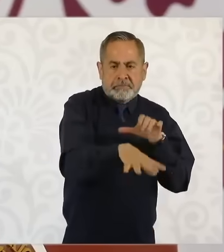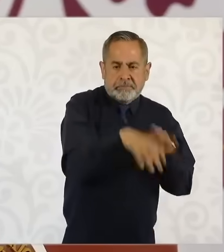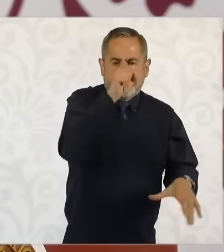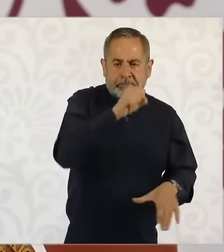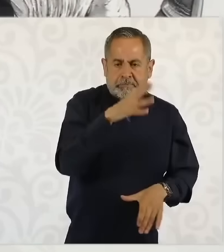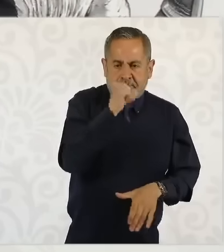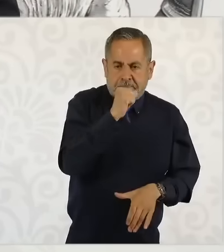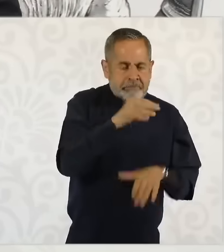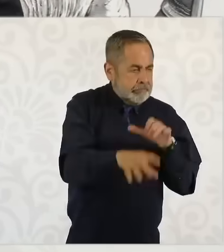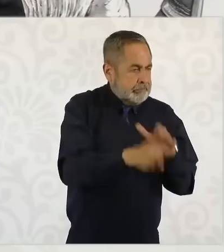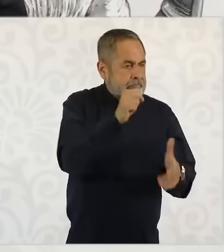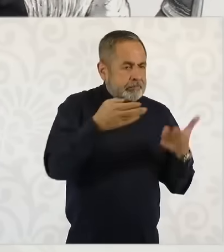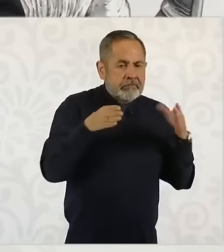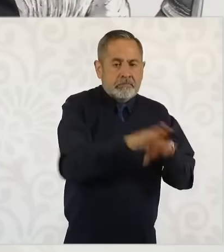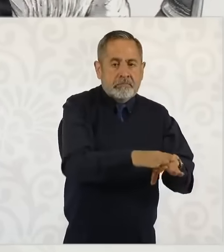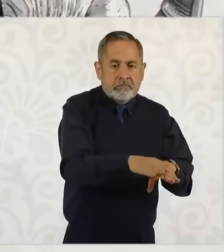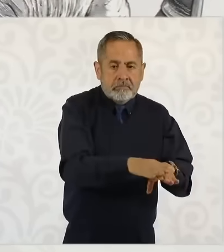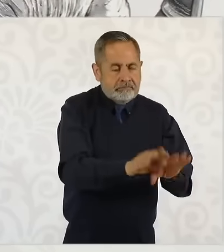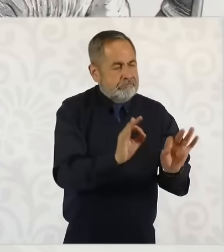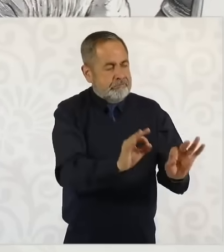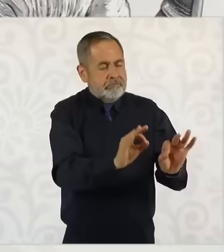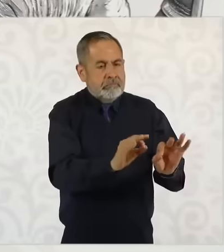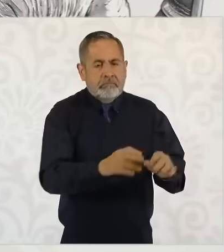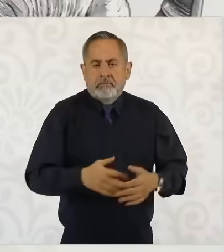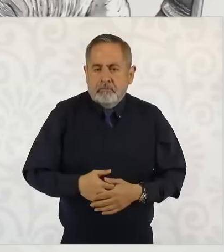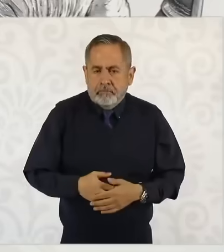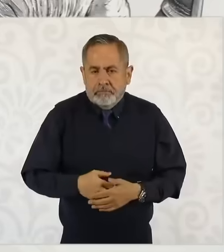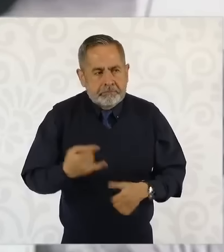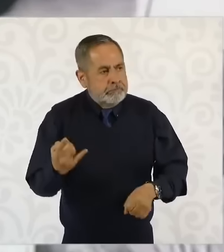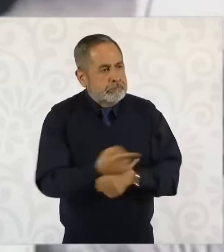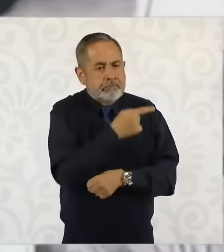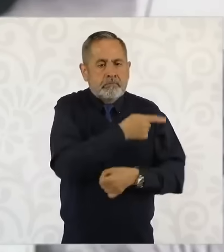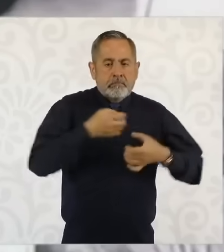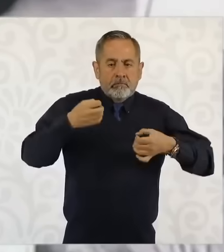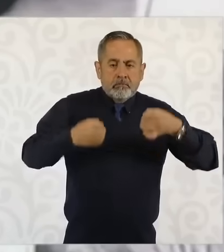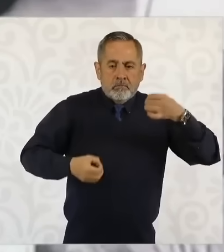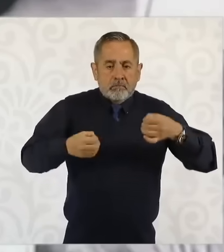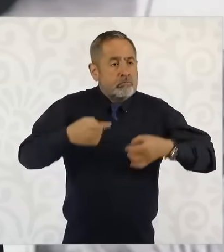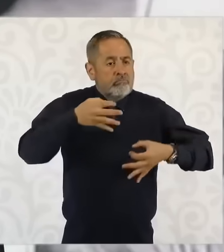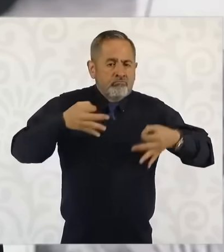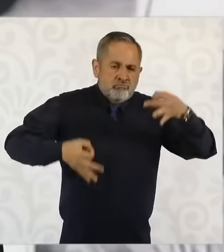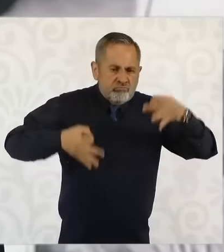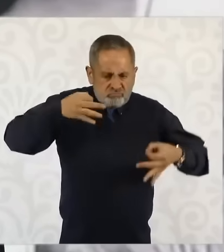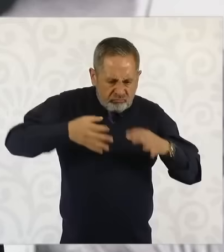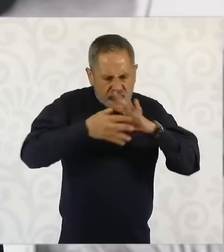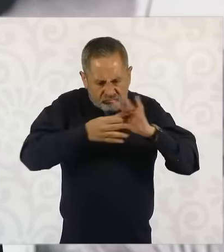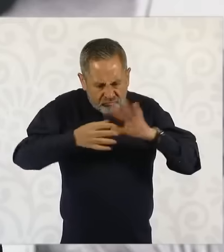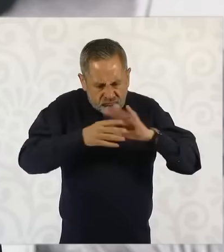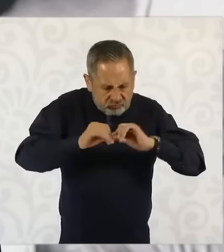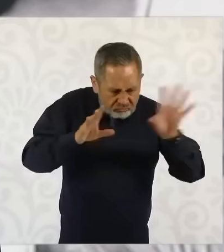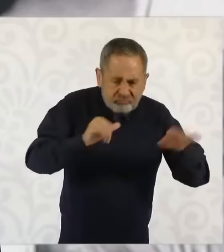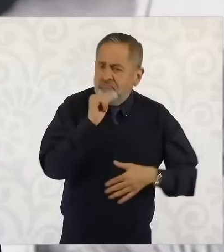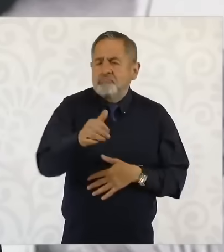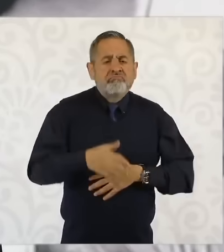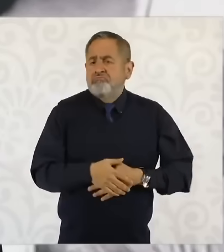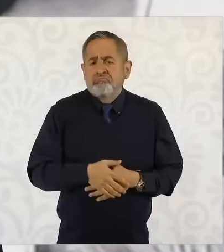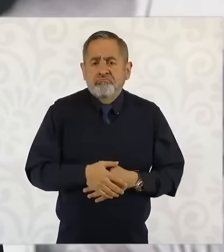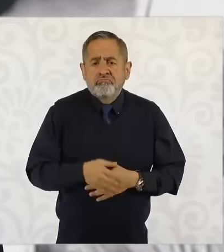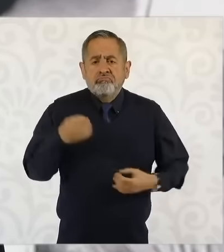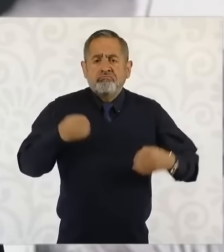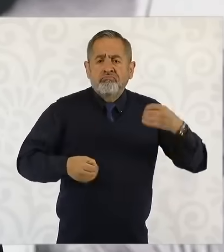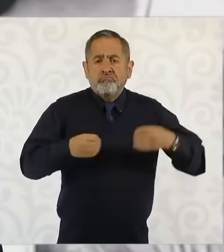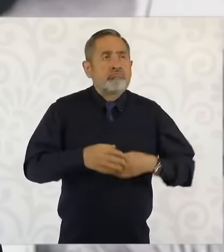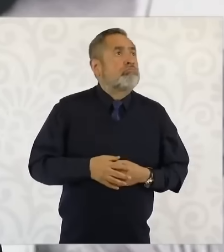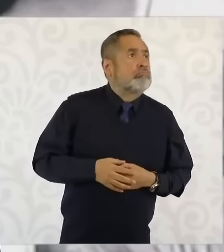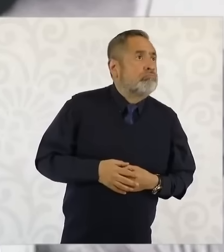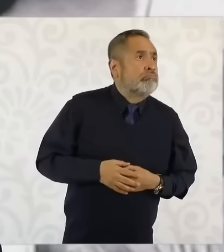la lista de personas bloqueadas en este momento sin juicio en realidad de fondo no no se da